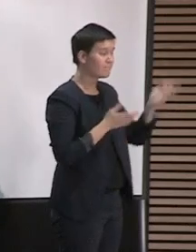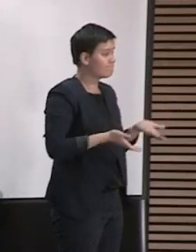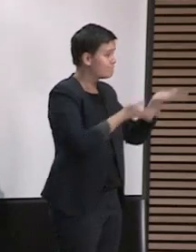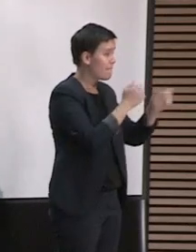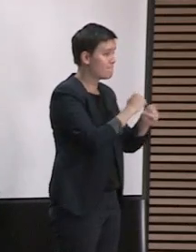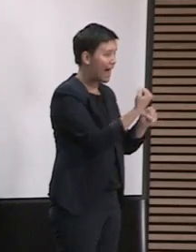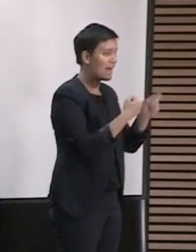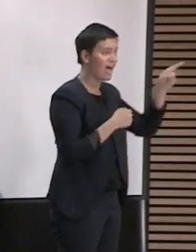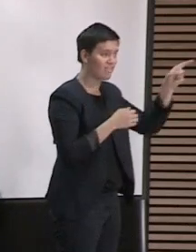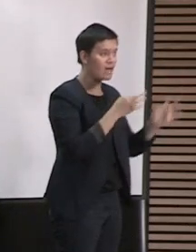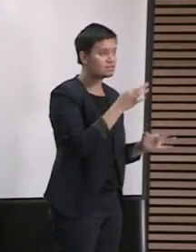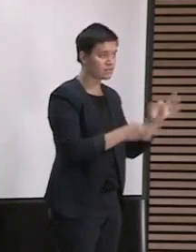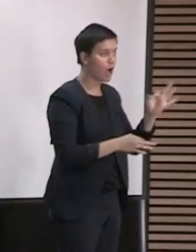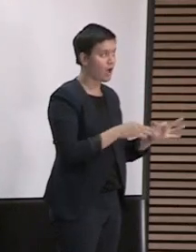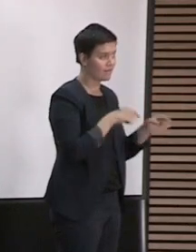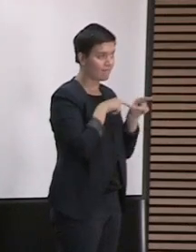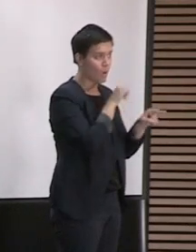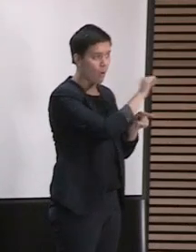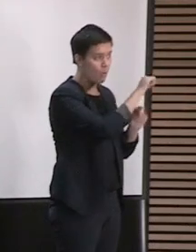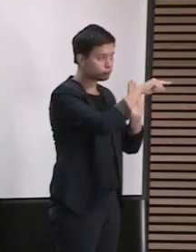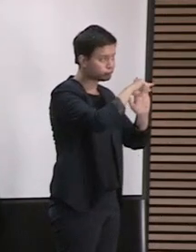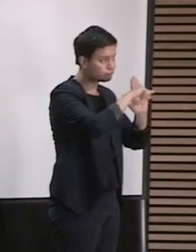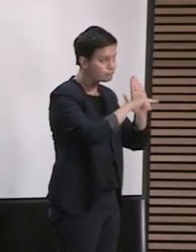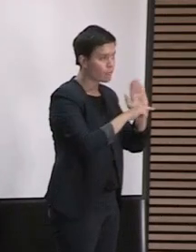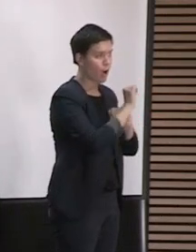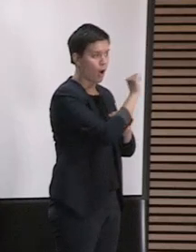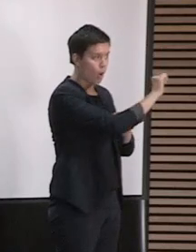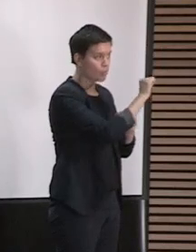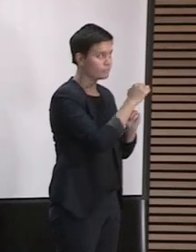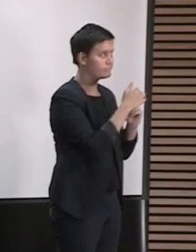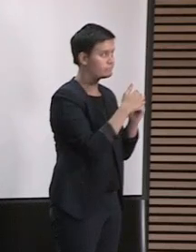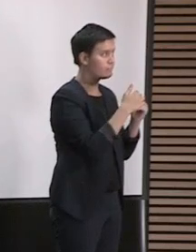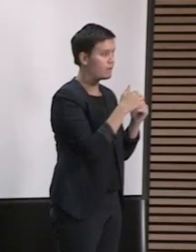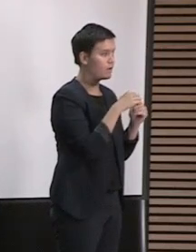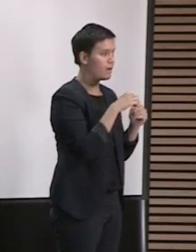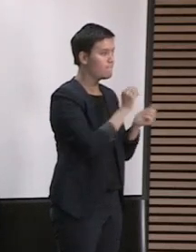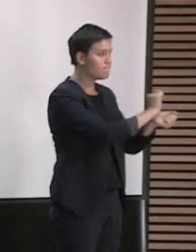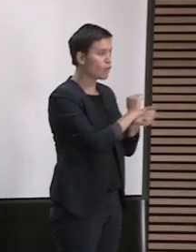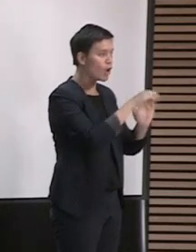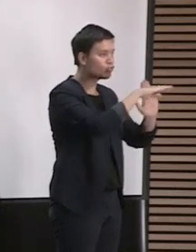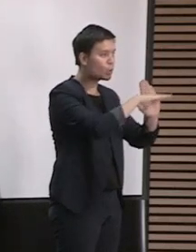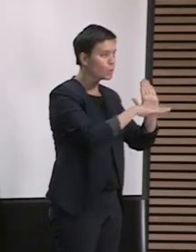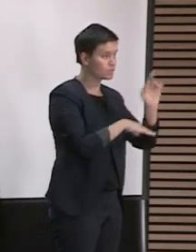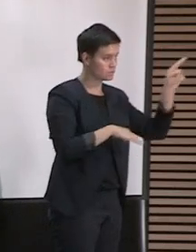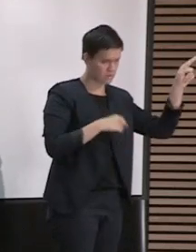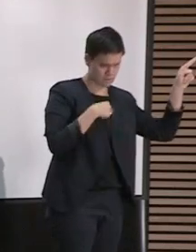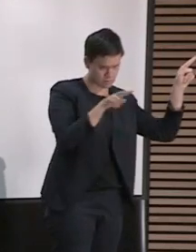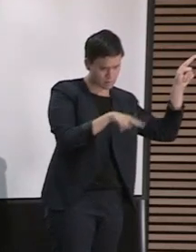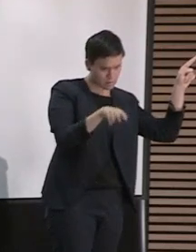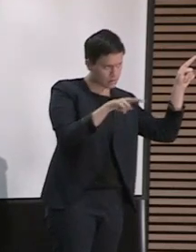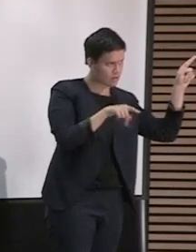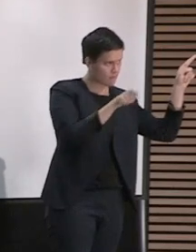whi ki te ptea. Na me hoki